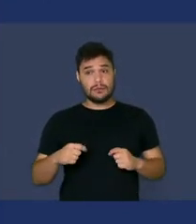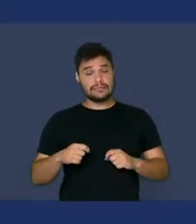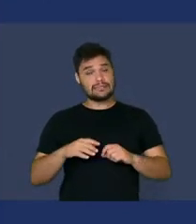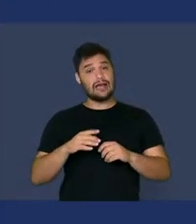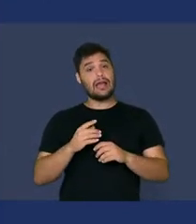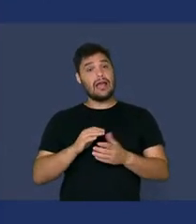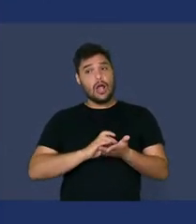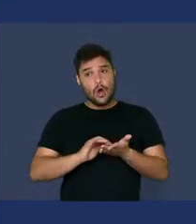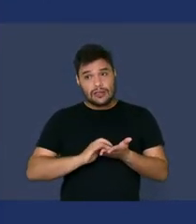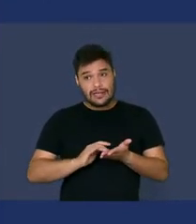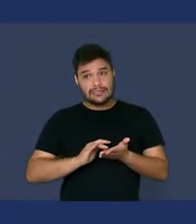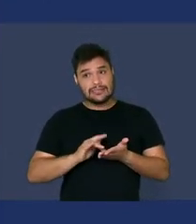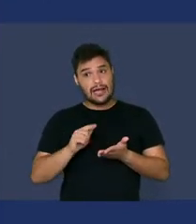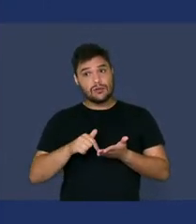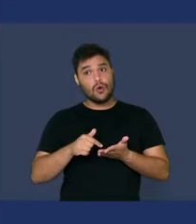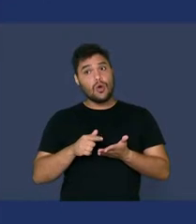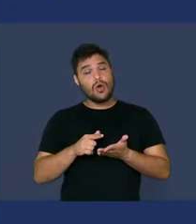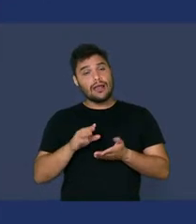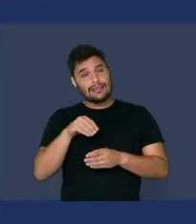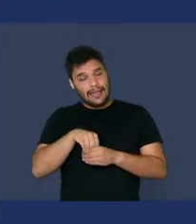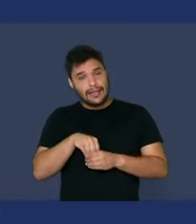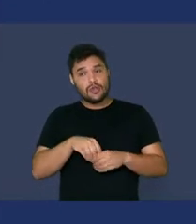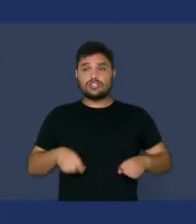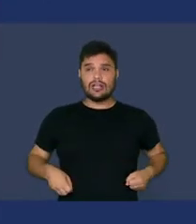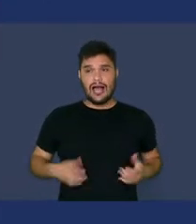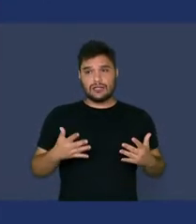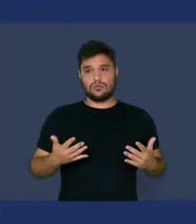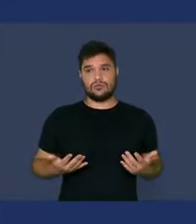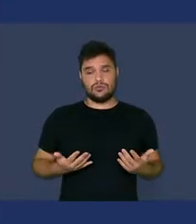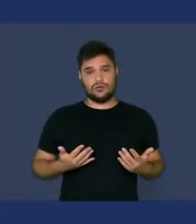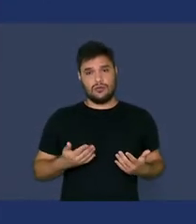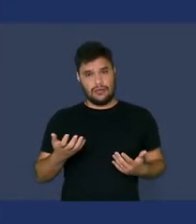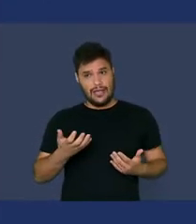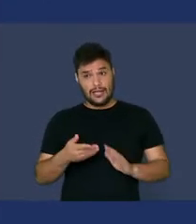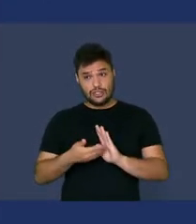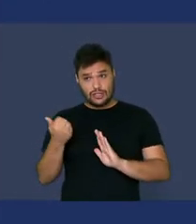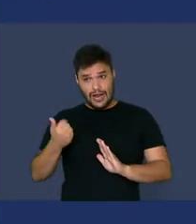FISCAL DO GOVERNO ELE DEVE SER CONTABILIZADO COMO UMA, ER COM EM RETIRAR ISSO DA